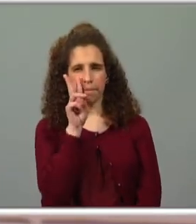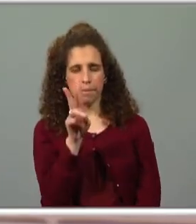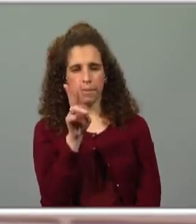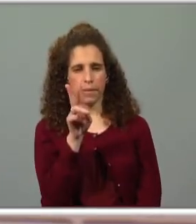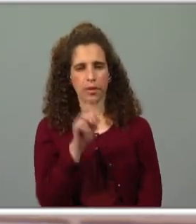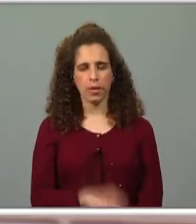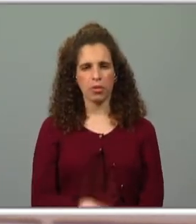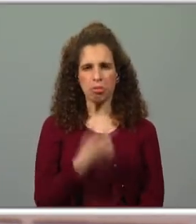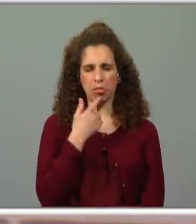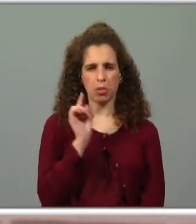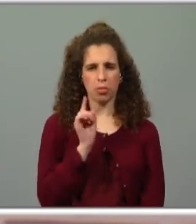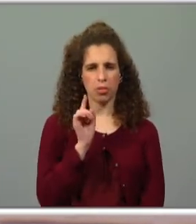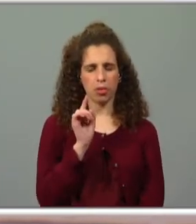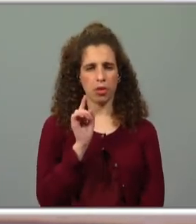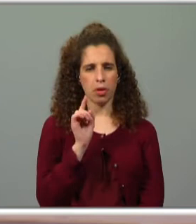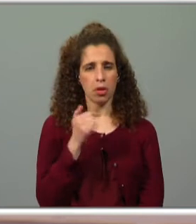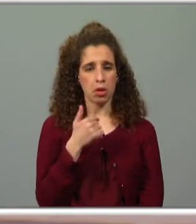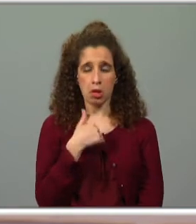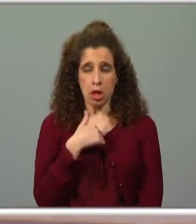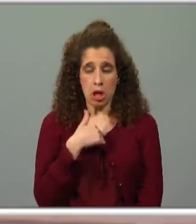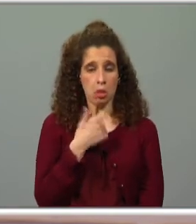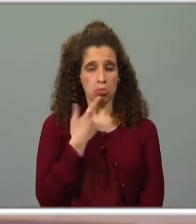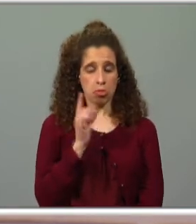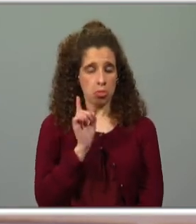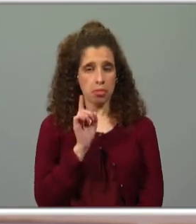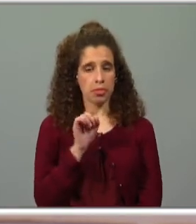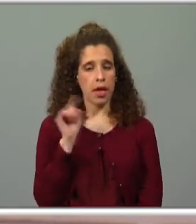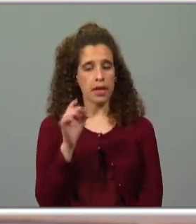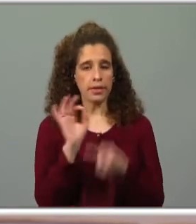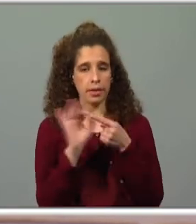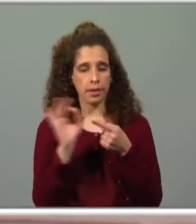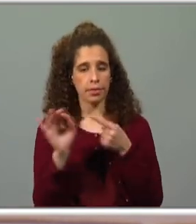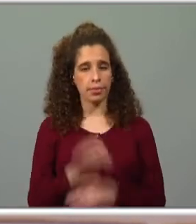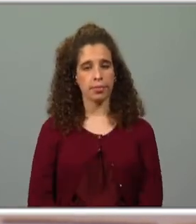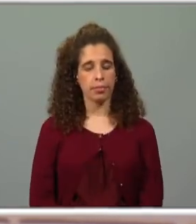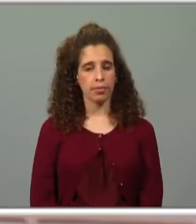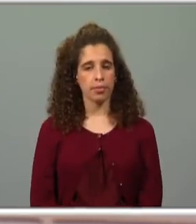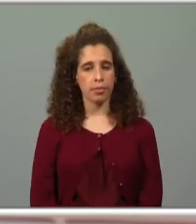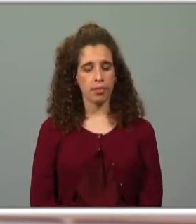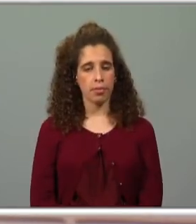tem nos apercebemos Ou pelo menos e o nem da importância a estas Preto 我們是否意識到或者至少和也不是這些黑人的重要性